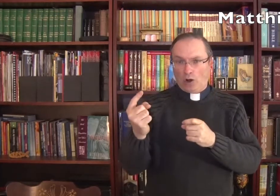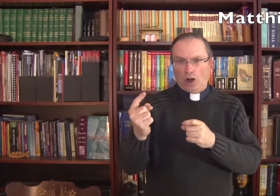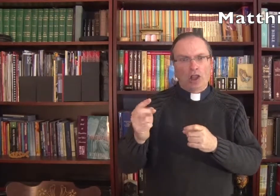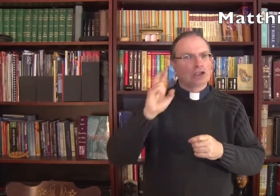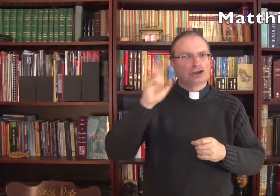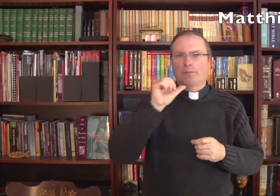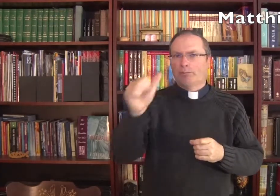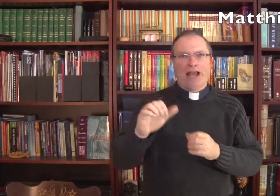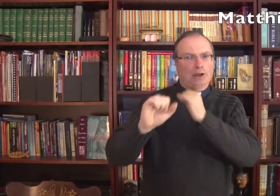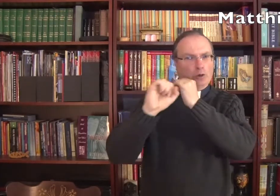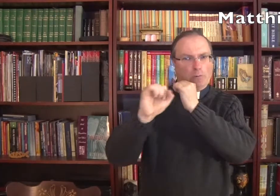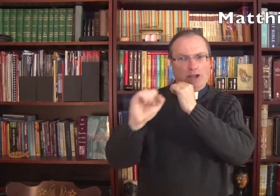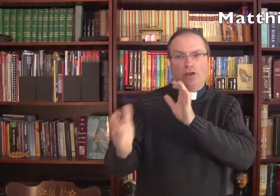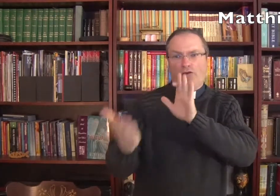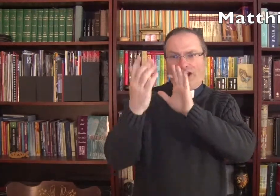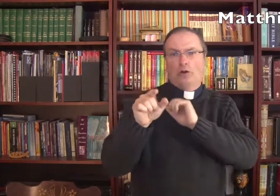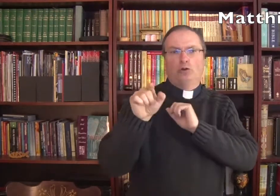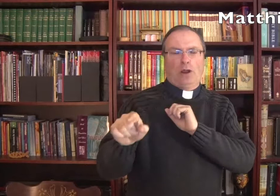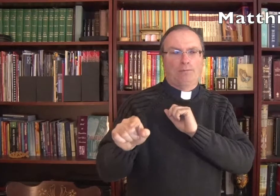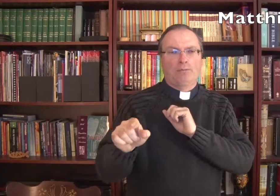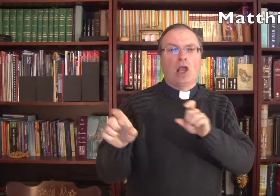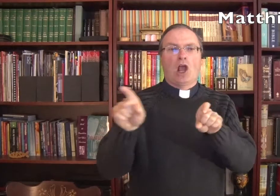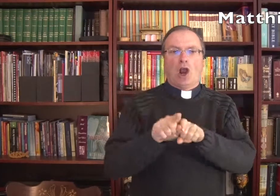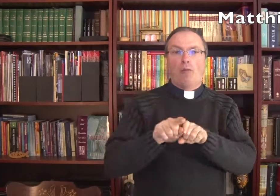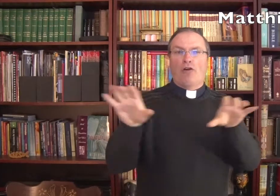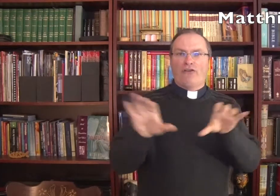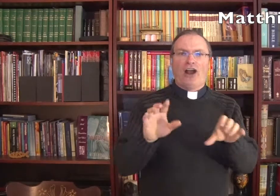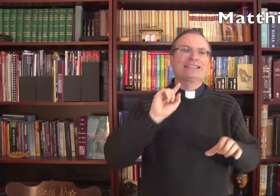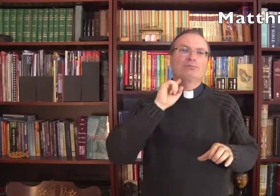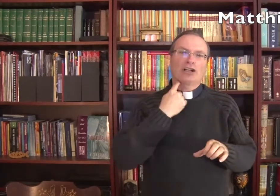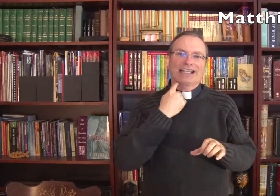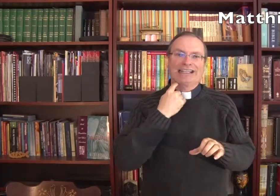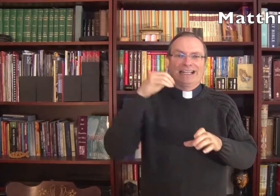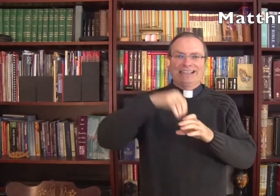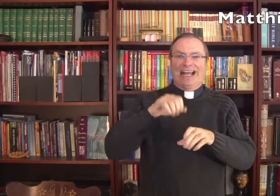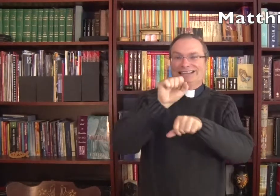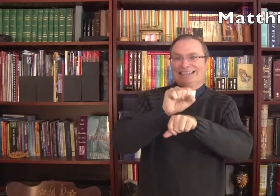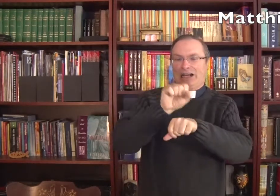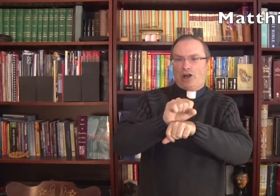ne sonne pas de la trompette devant toi, comme le font les hypocrites dans les synagogues